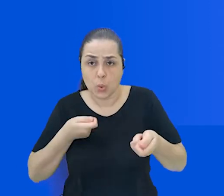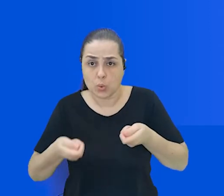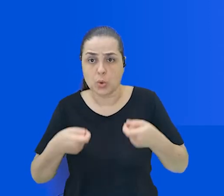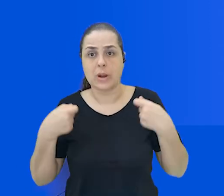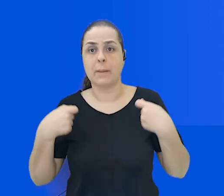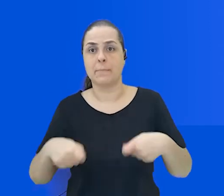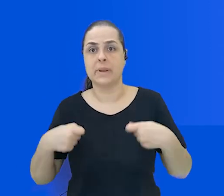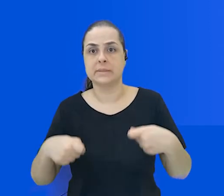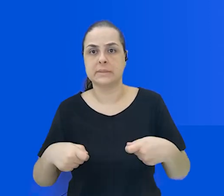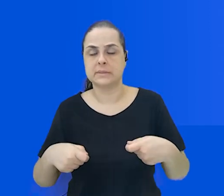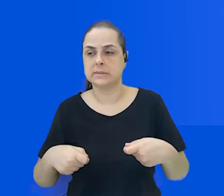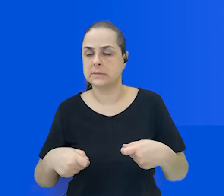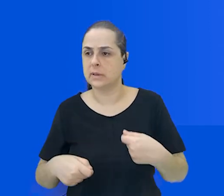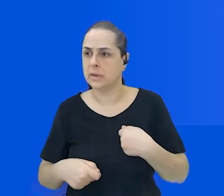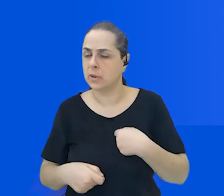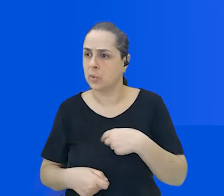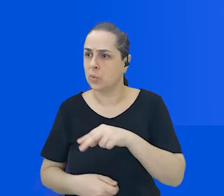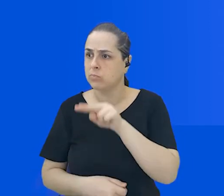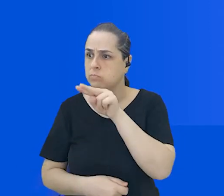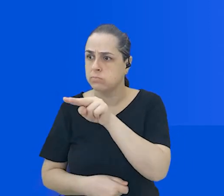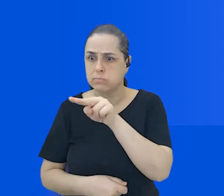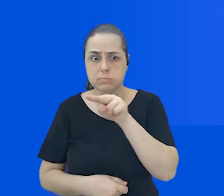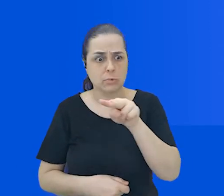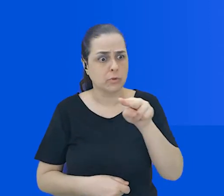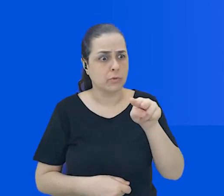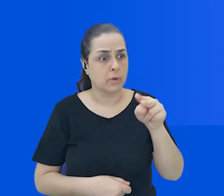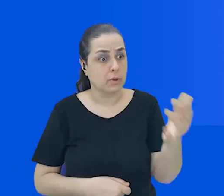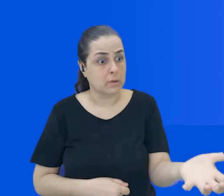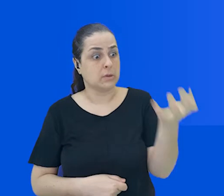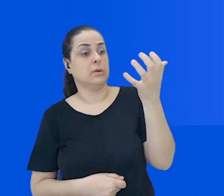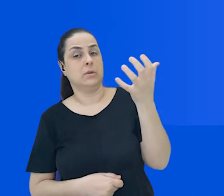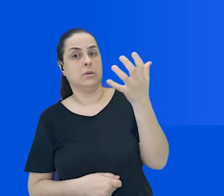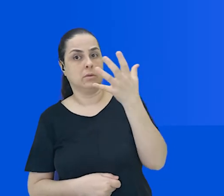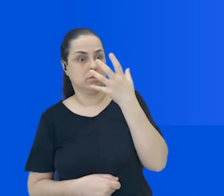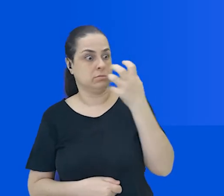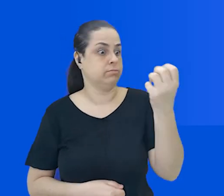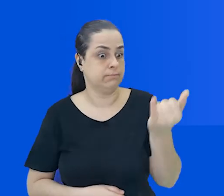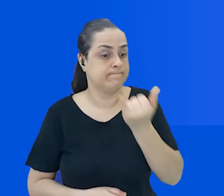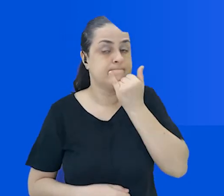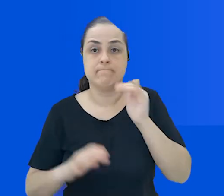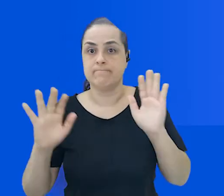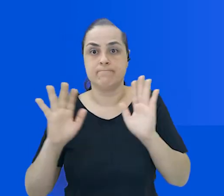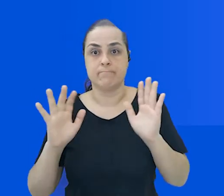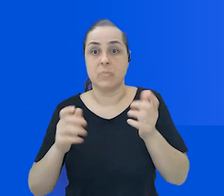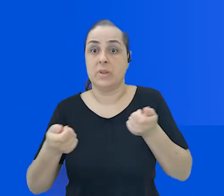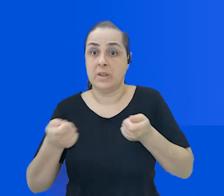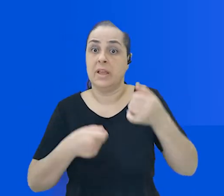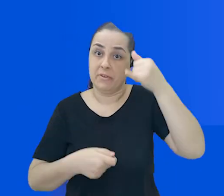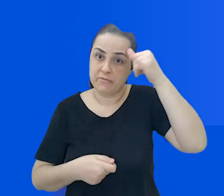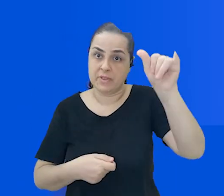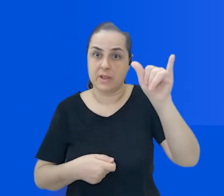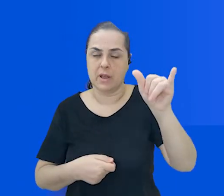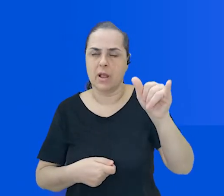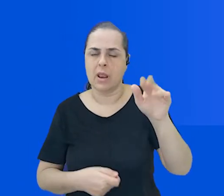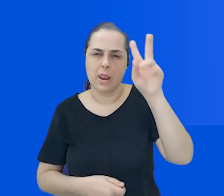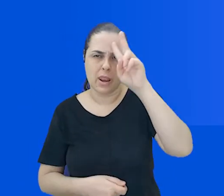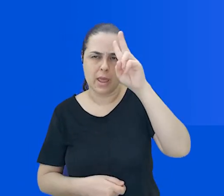de olhar e e não deixar ser sequestrado, sempre me vem na cabeça minha sobrinha com um ano e meio,